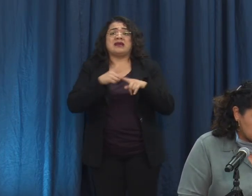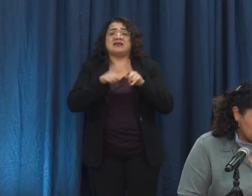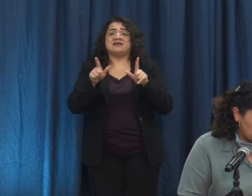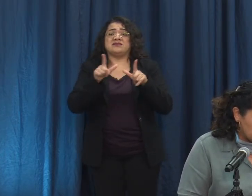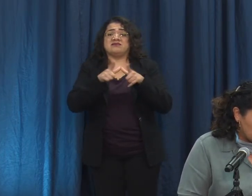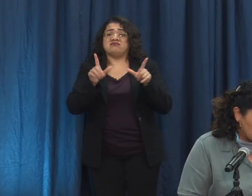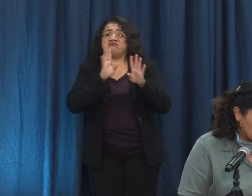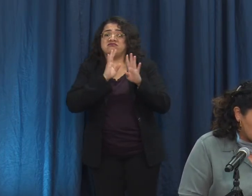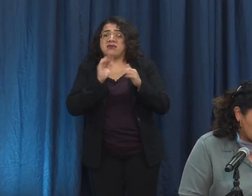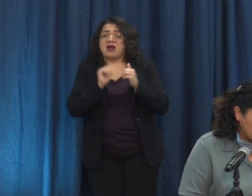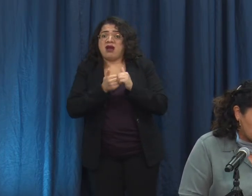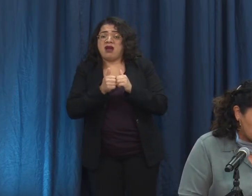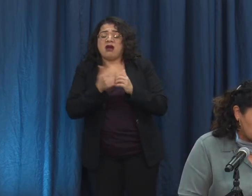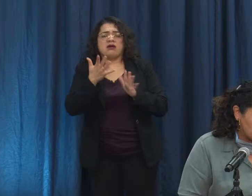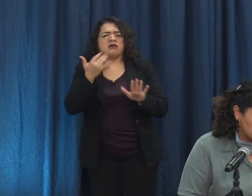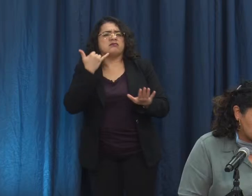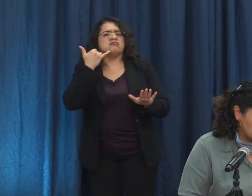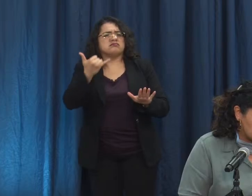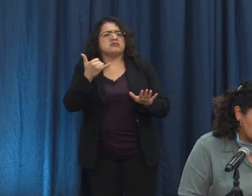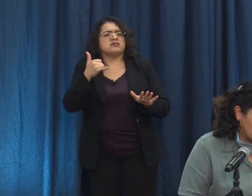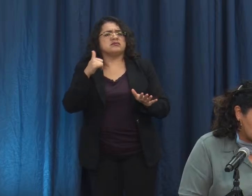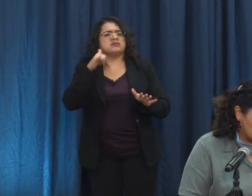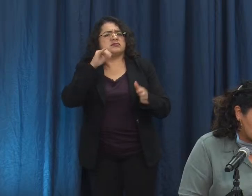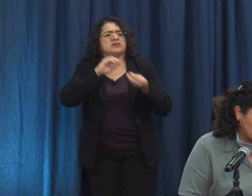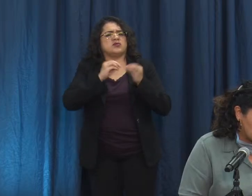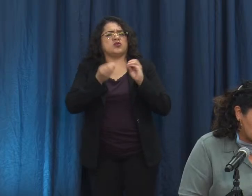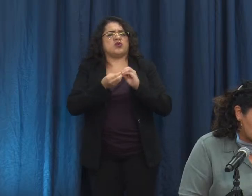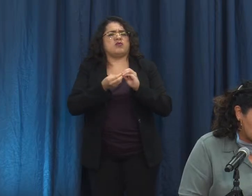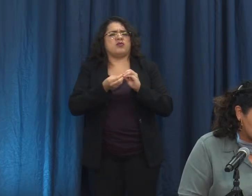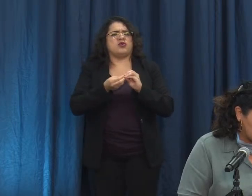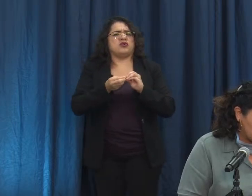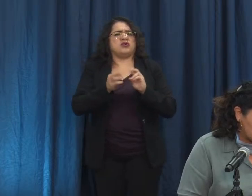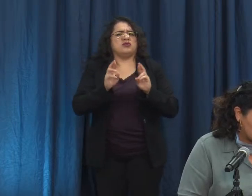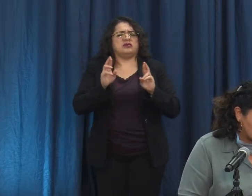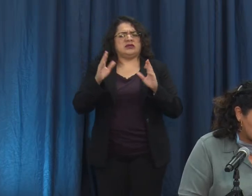disponible cuando yama a la nostra sita and the de la ciudad in Long Beach de